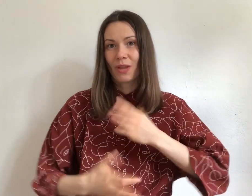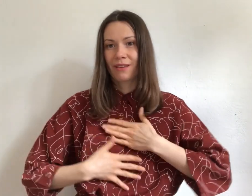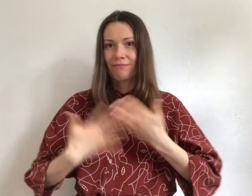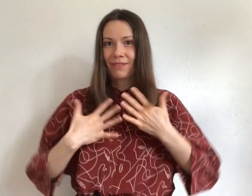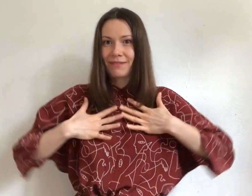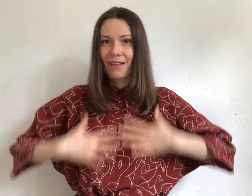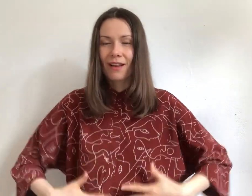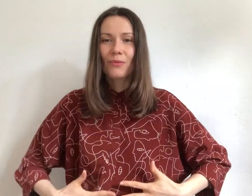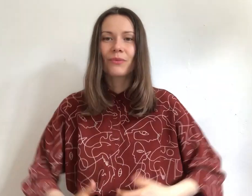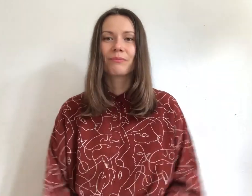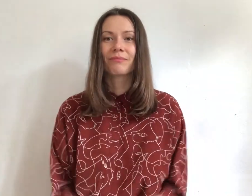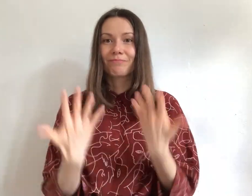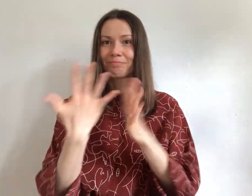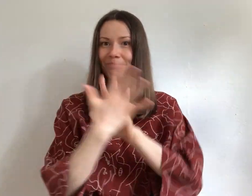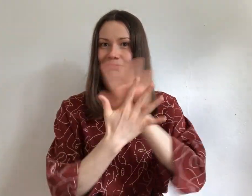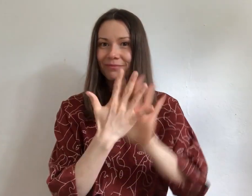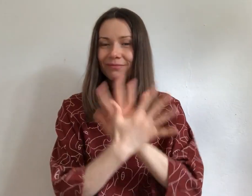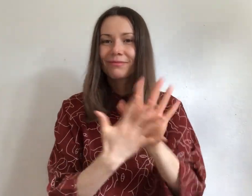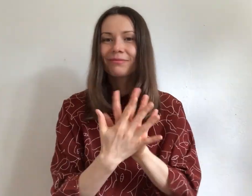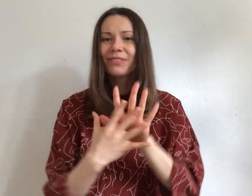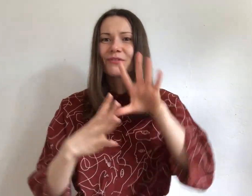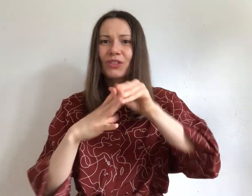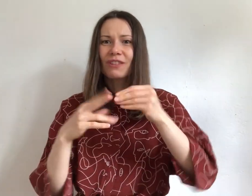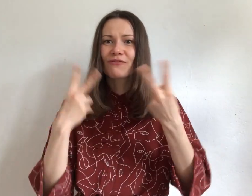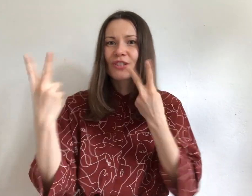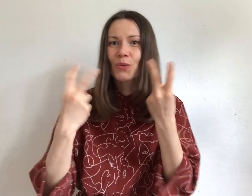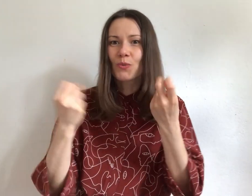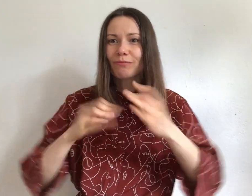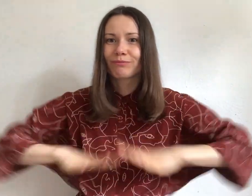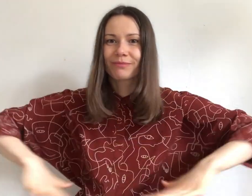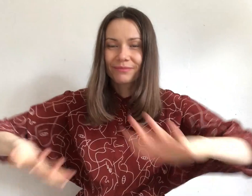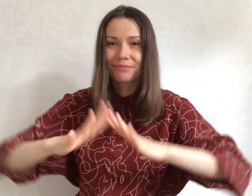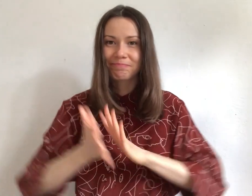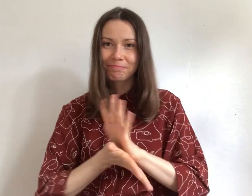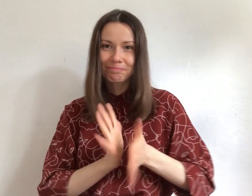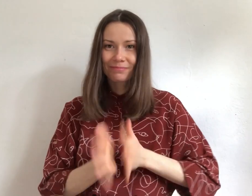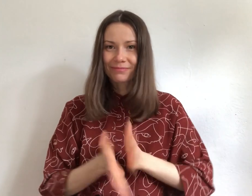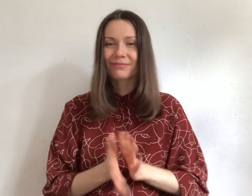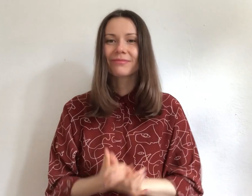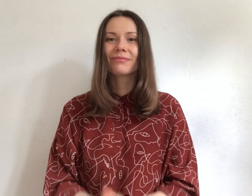używając własnego ciała, poruszając dłońmi w sposób wizualny.